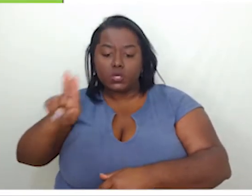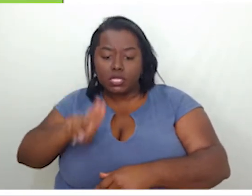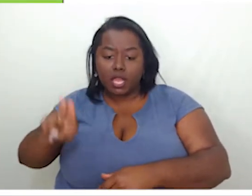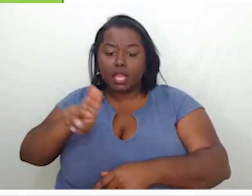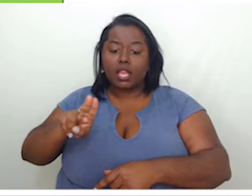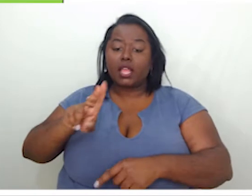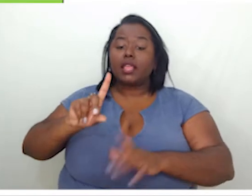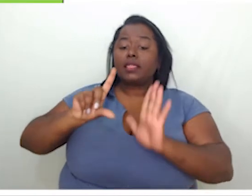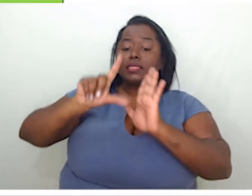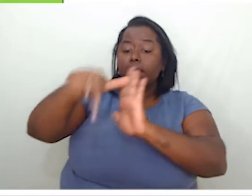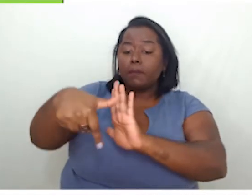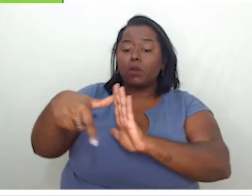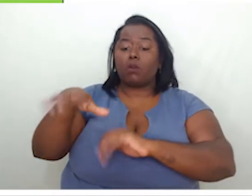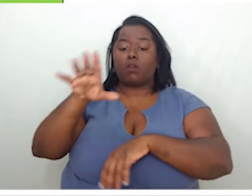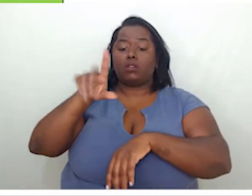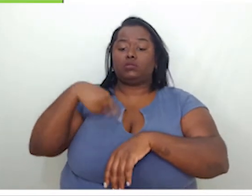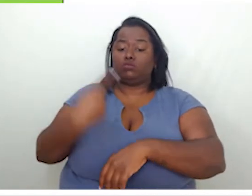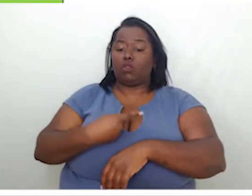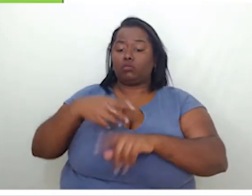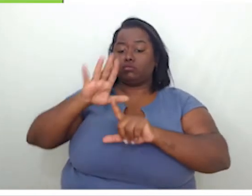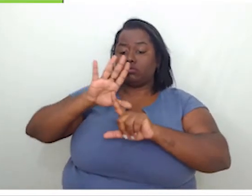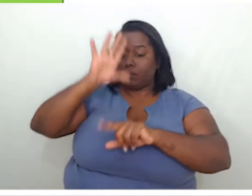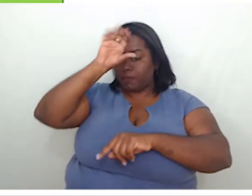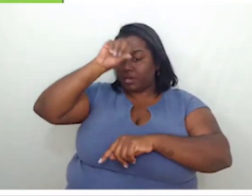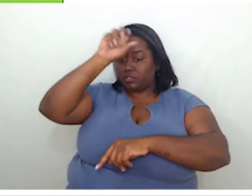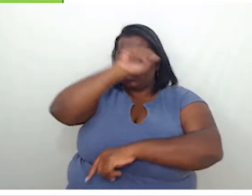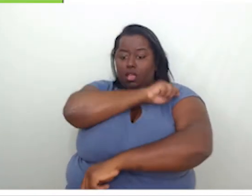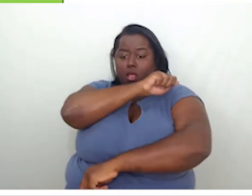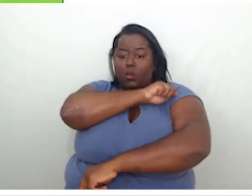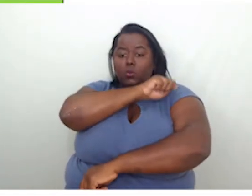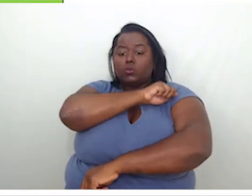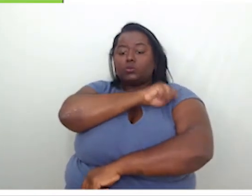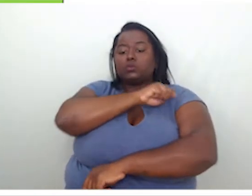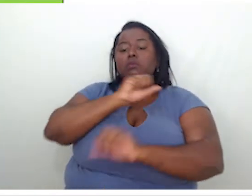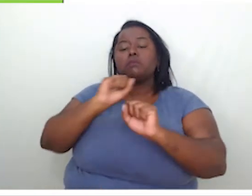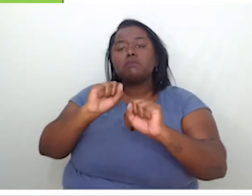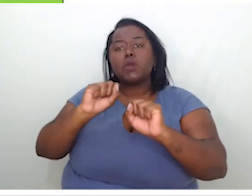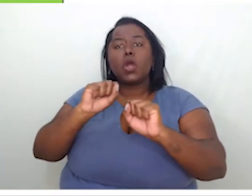sobre cuáles herramientas, herramientas digitales y sistema de gestión del aprendizaje